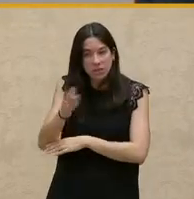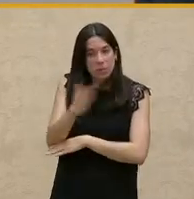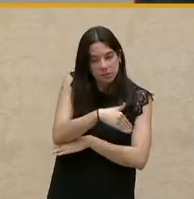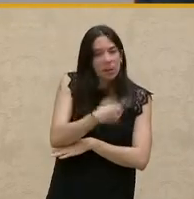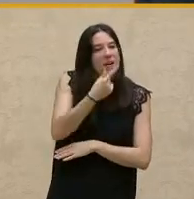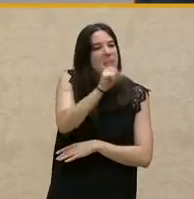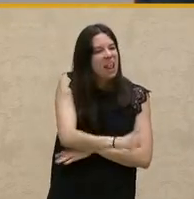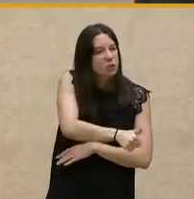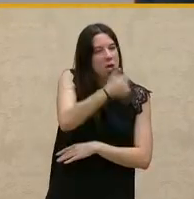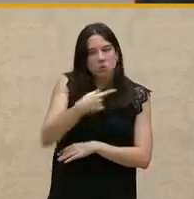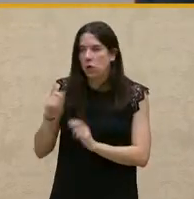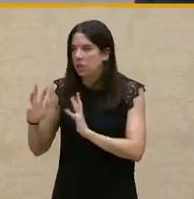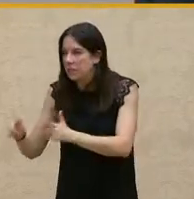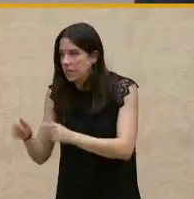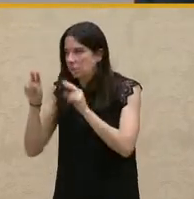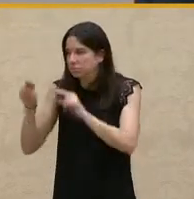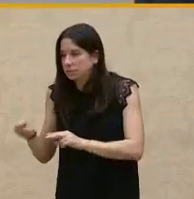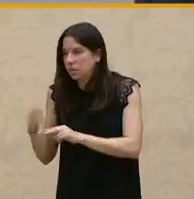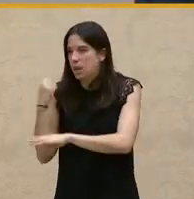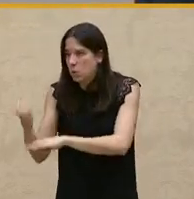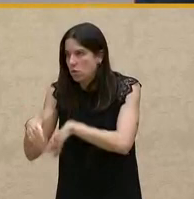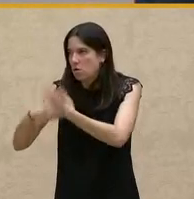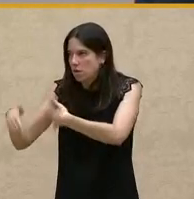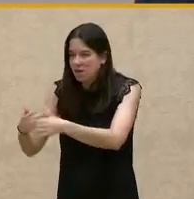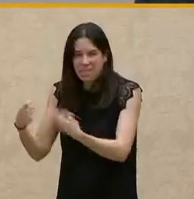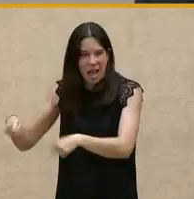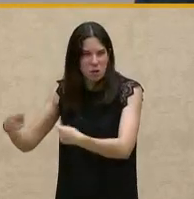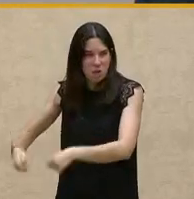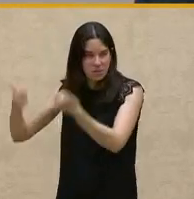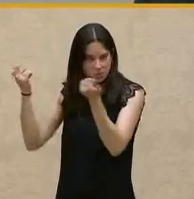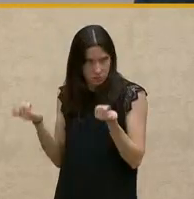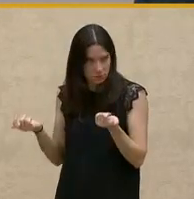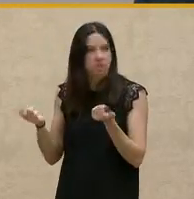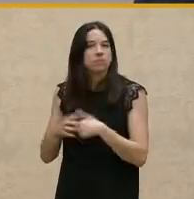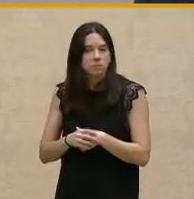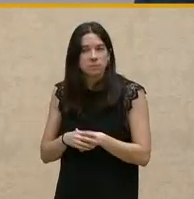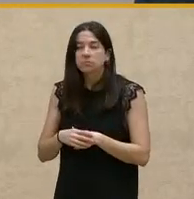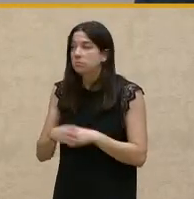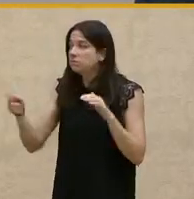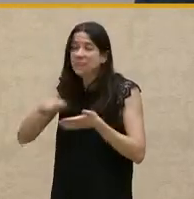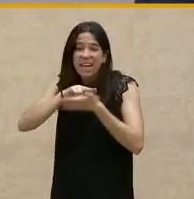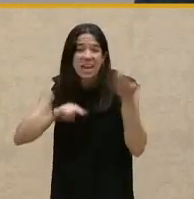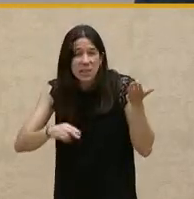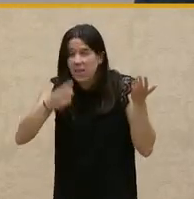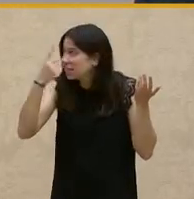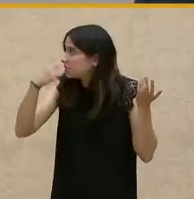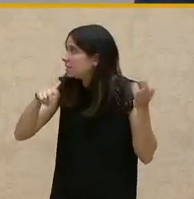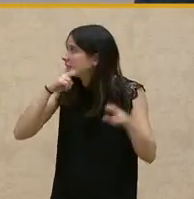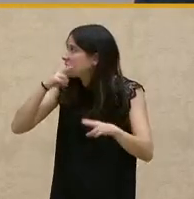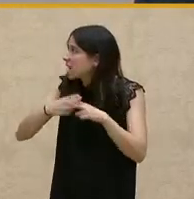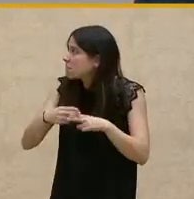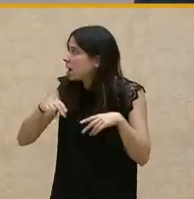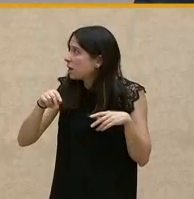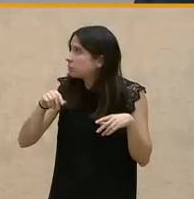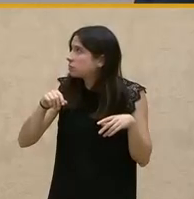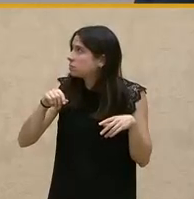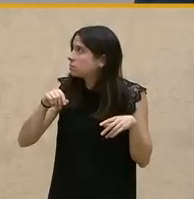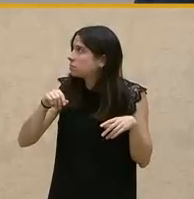de apoyo a través de las distintas, en Galicia se llama Fungar, las que llevaban las tutelas